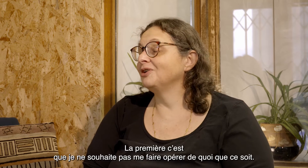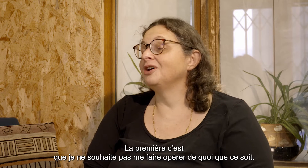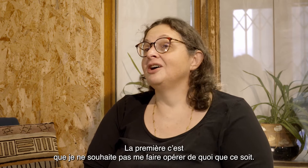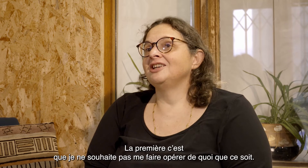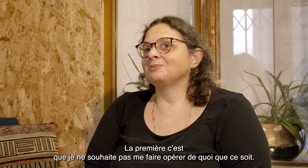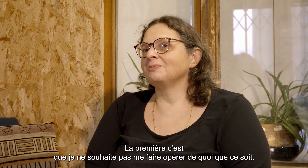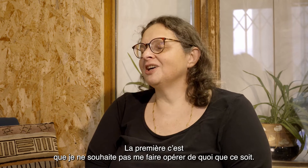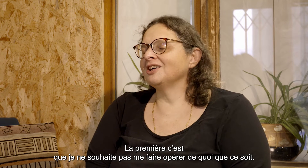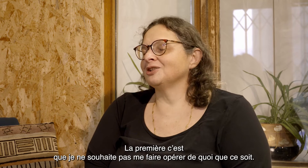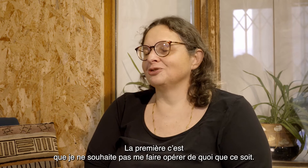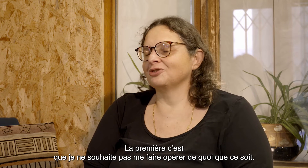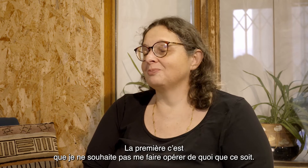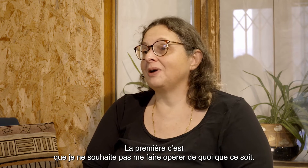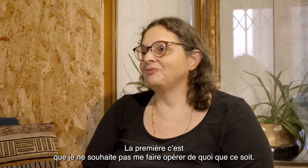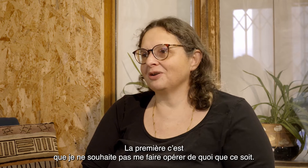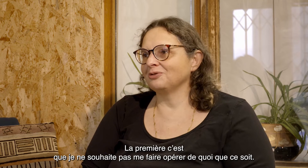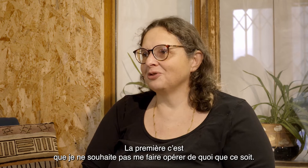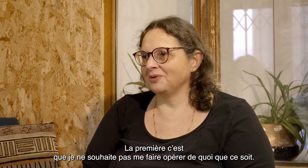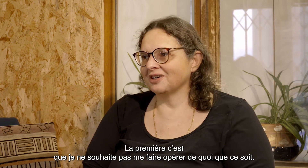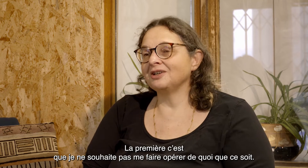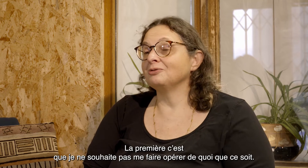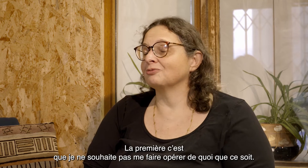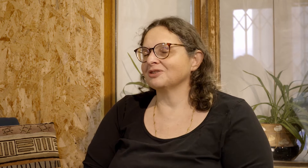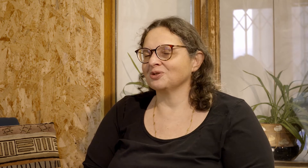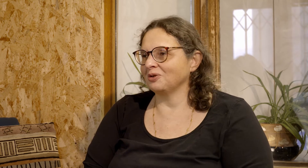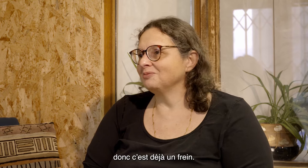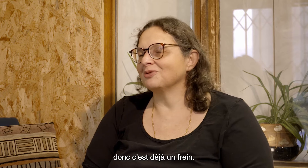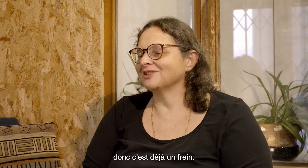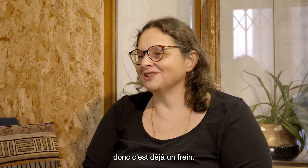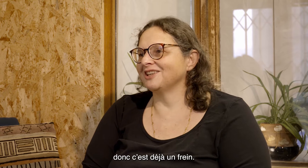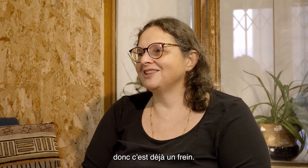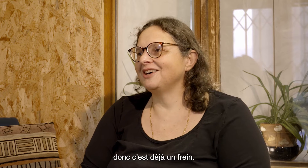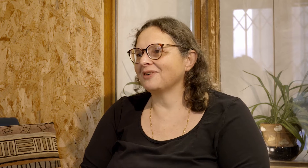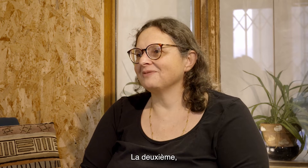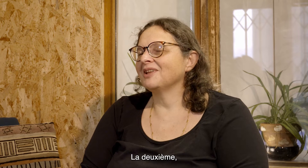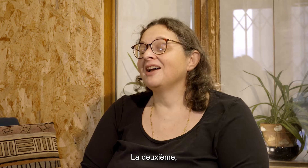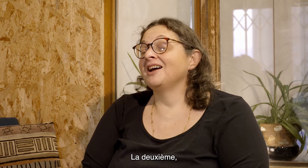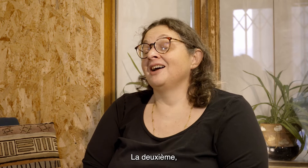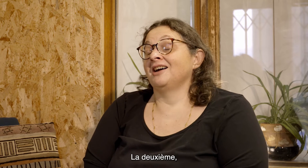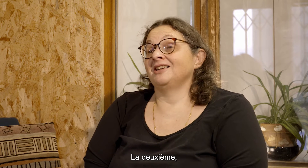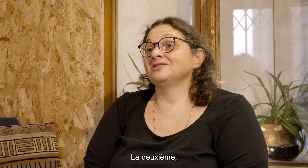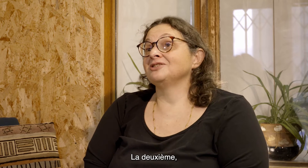La première c’est que je ne souhaite pas me faire opérer de quoi que ce soit. donc c’est déjà un frein. La deuxième,